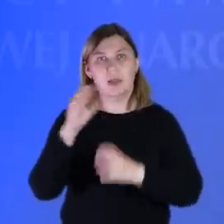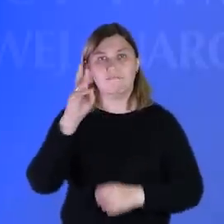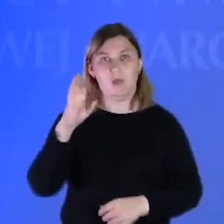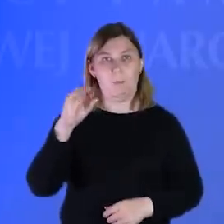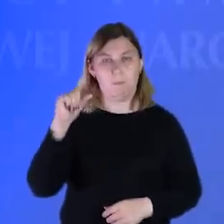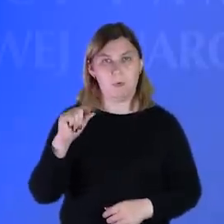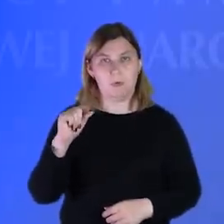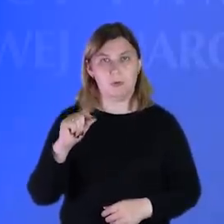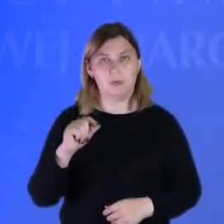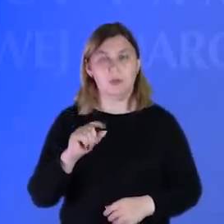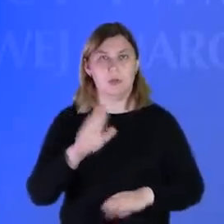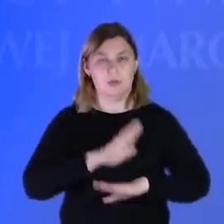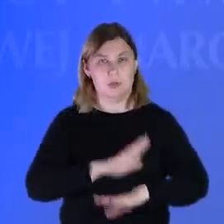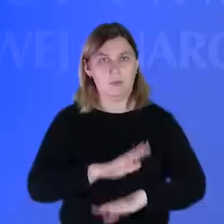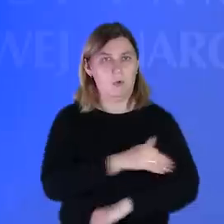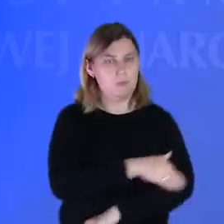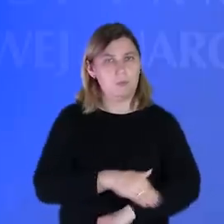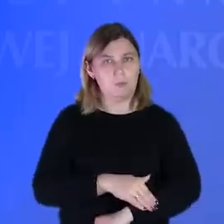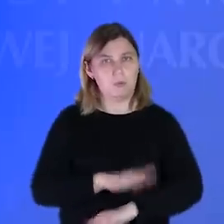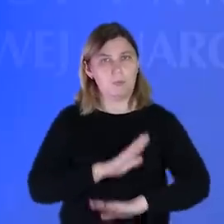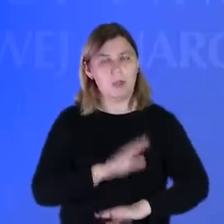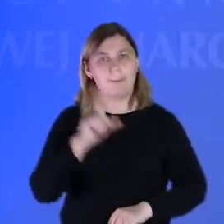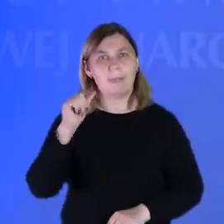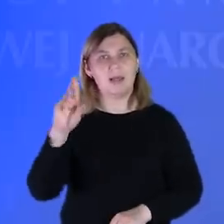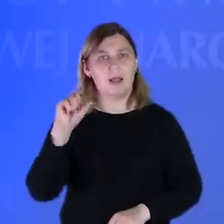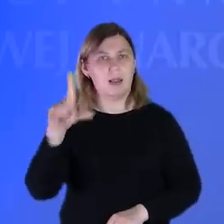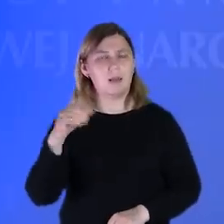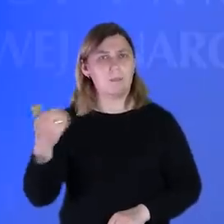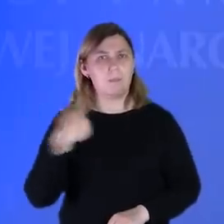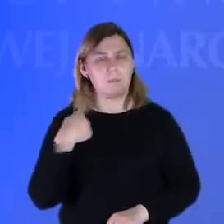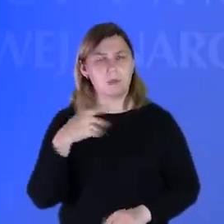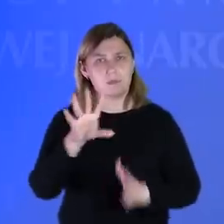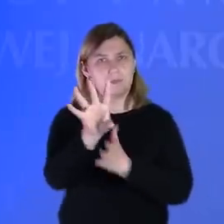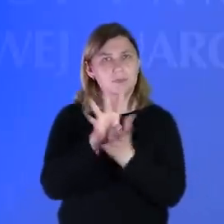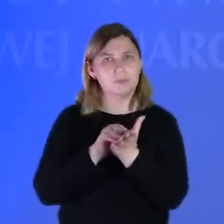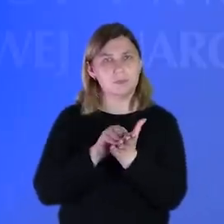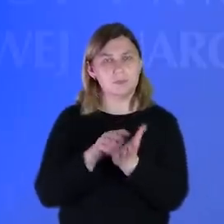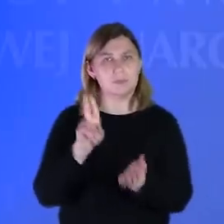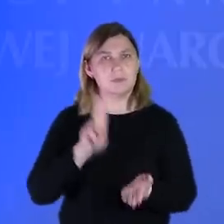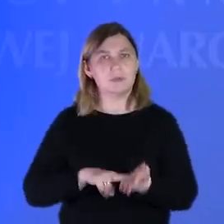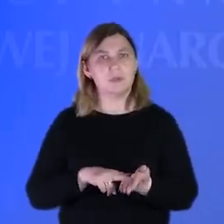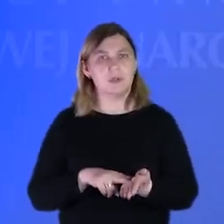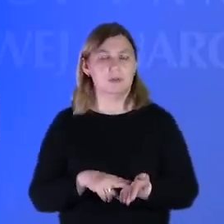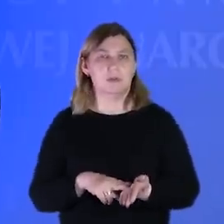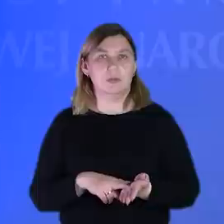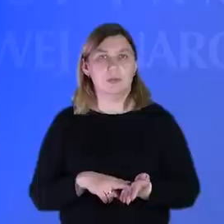czyli Wojska Ochrony Pogranicza w PRL-u, wzorowały się na pewnej